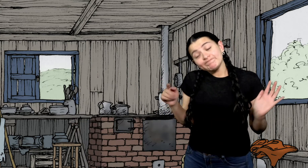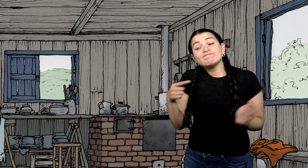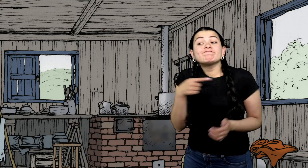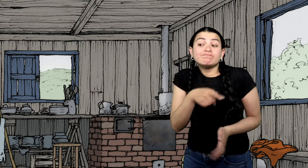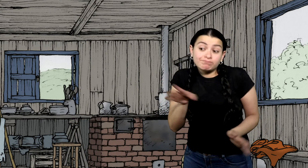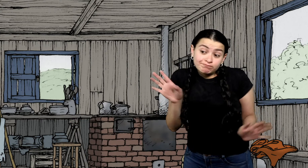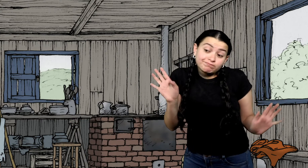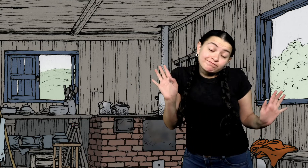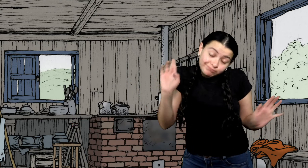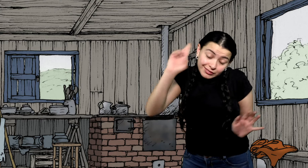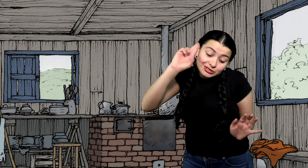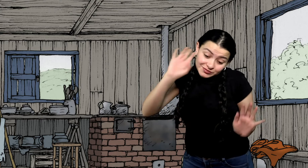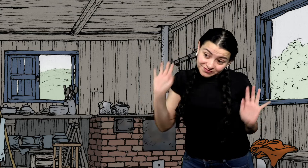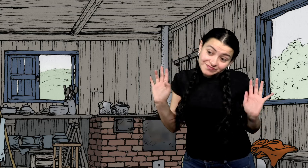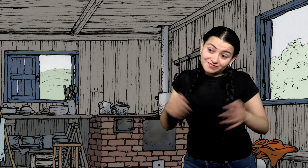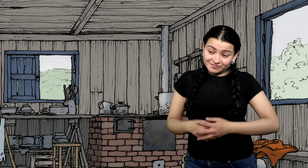Bueno, si él lo dice…